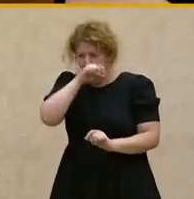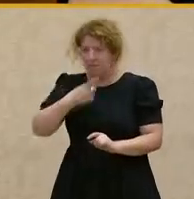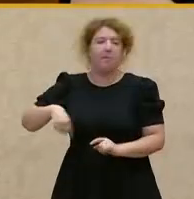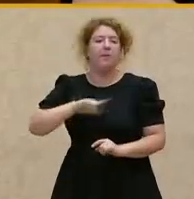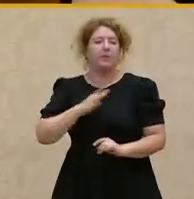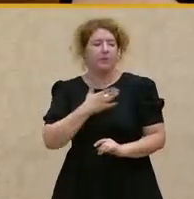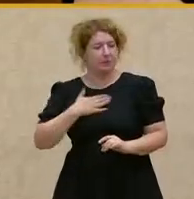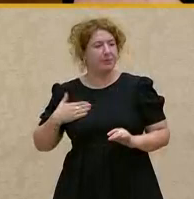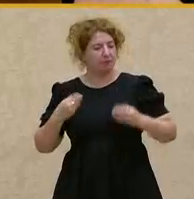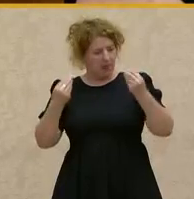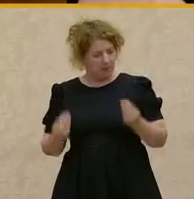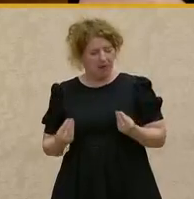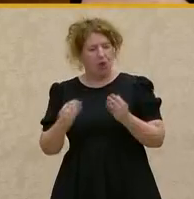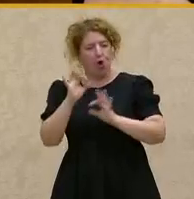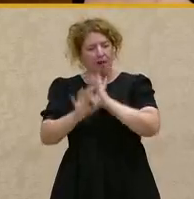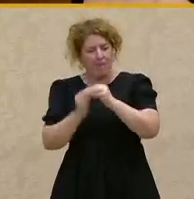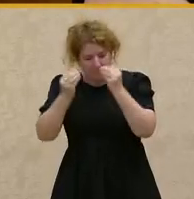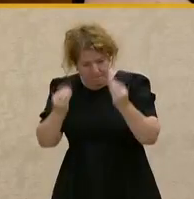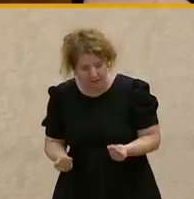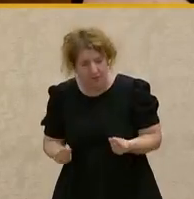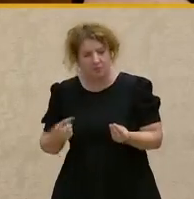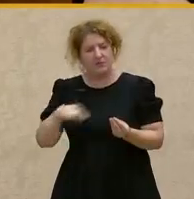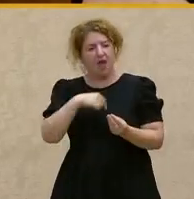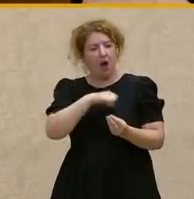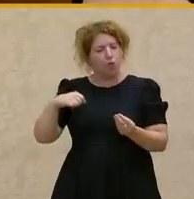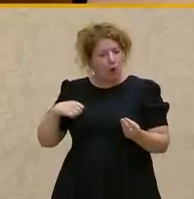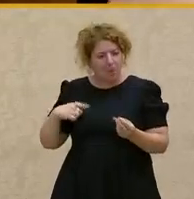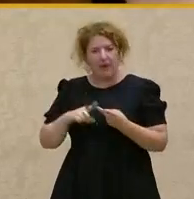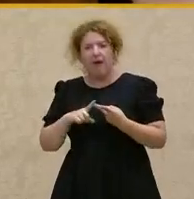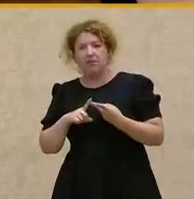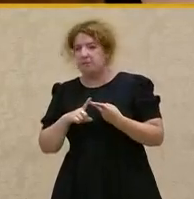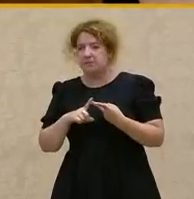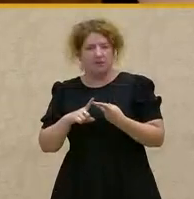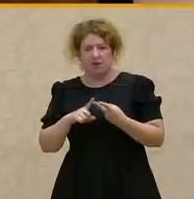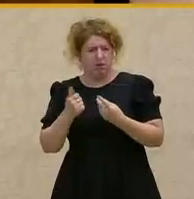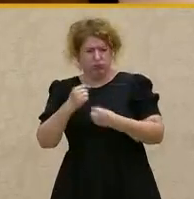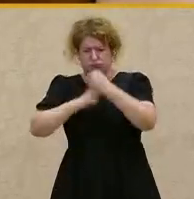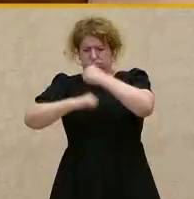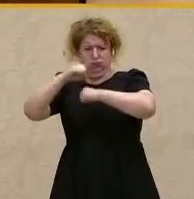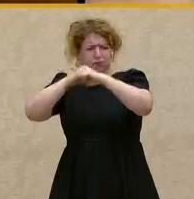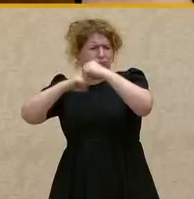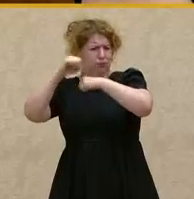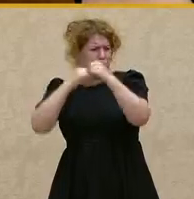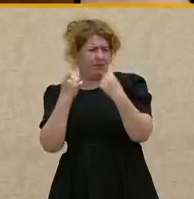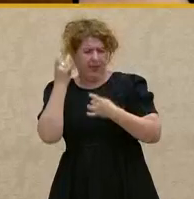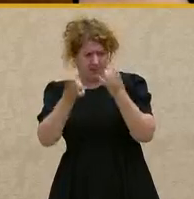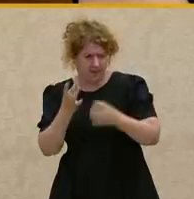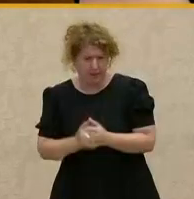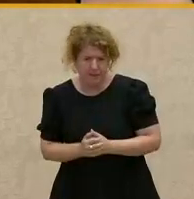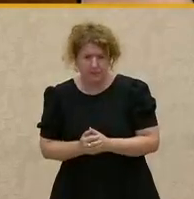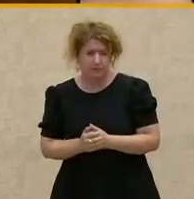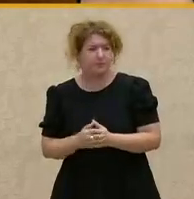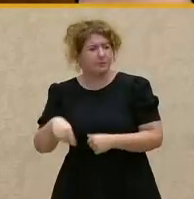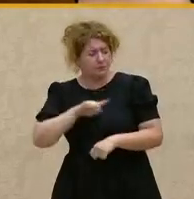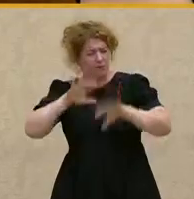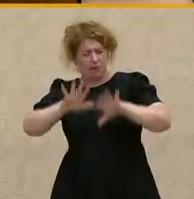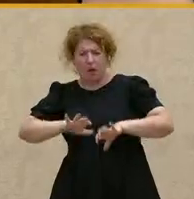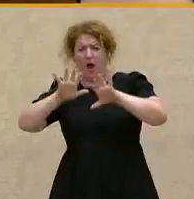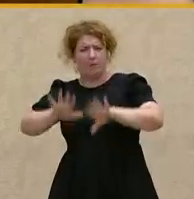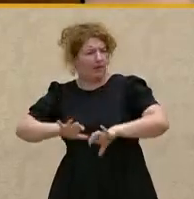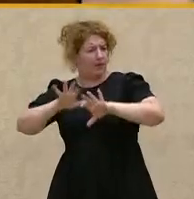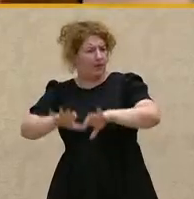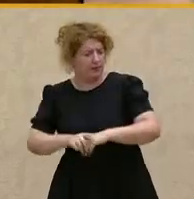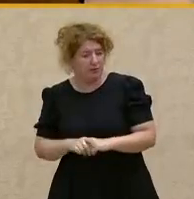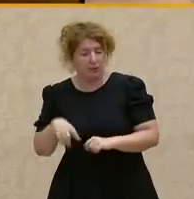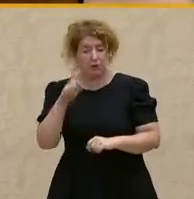bien hecha que no llenar el día con actividades. Lo vamos aprendiendo con ellos. Tanto sordoceguera